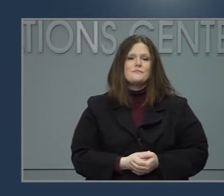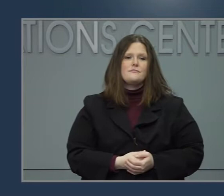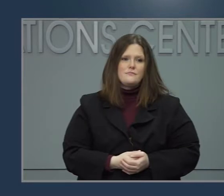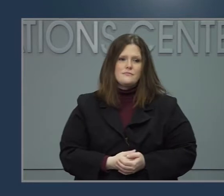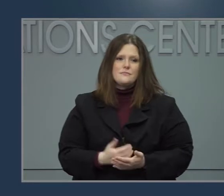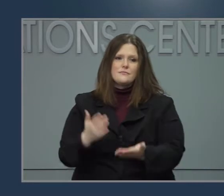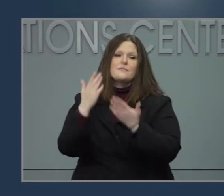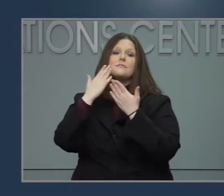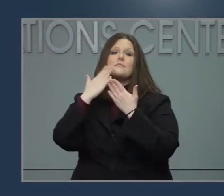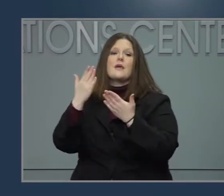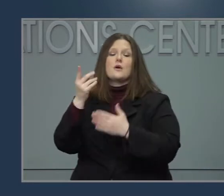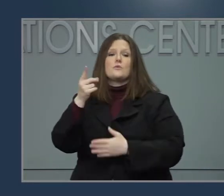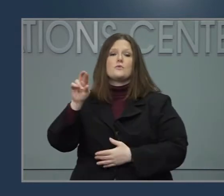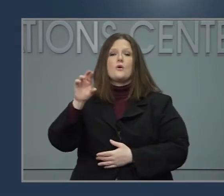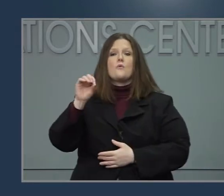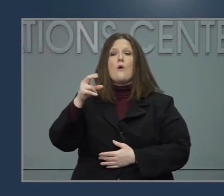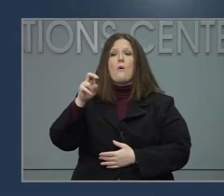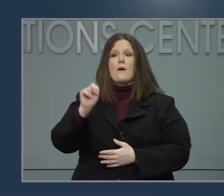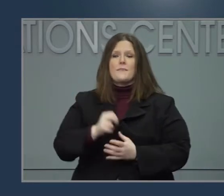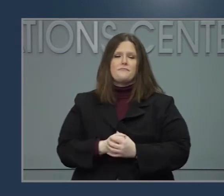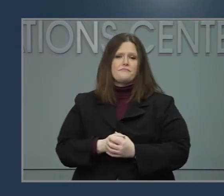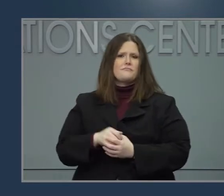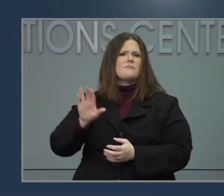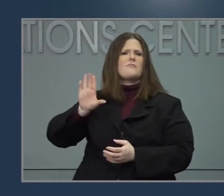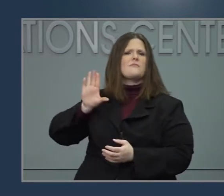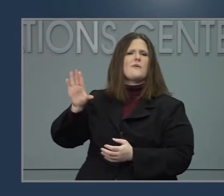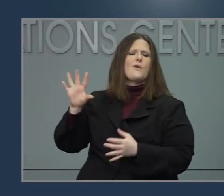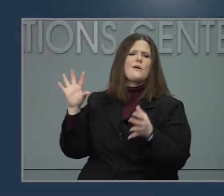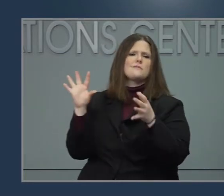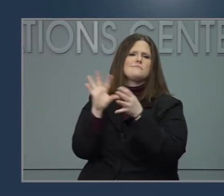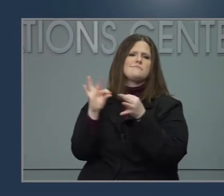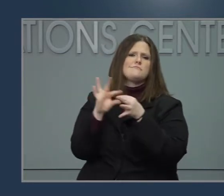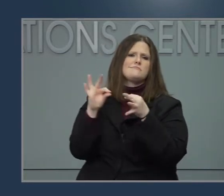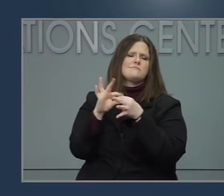Gracias, doctora. Que lo ven.